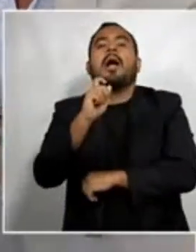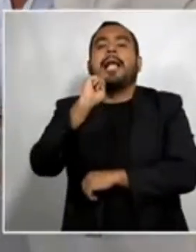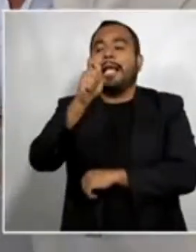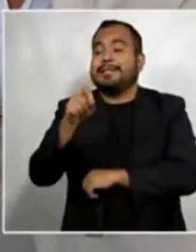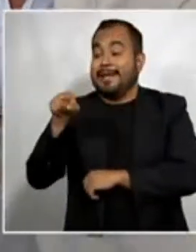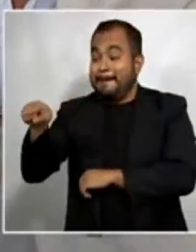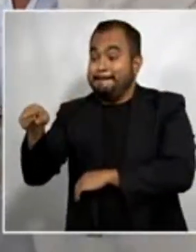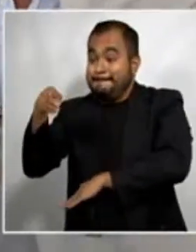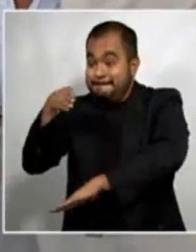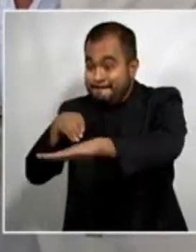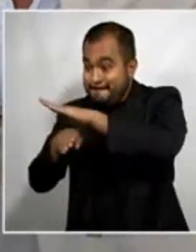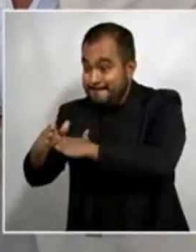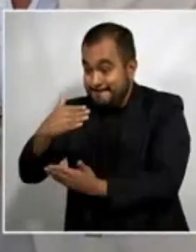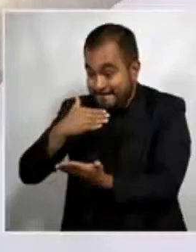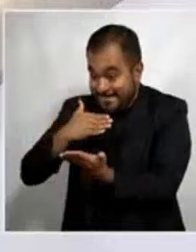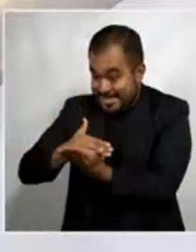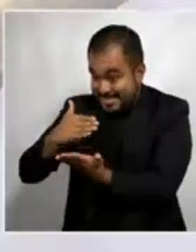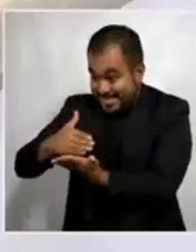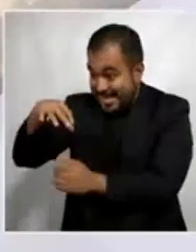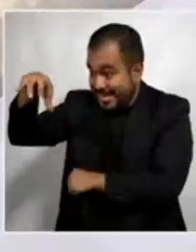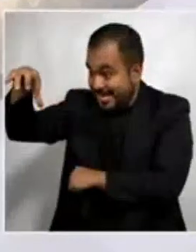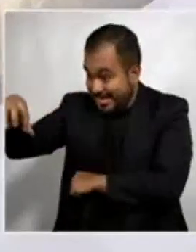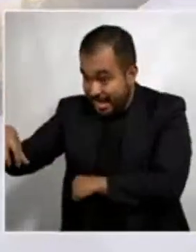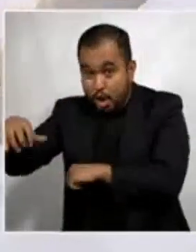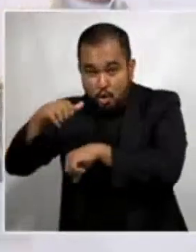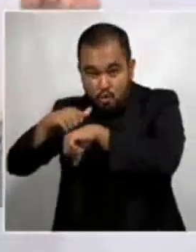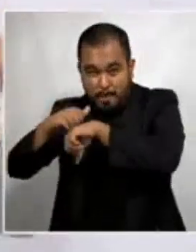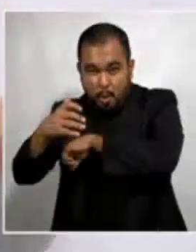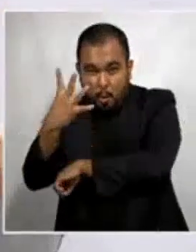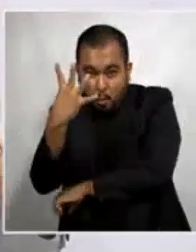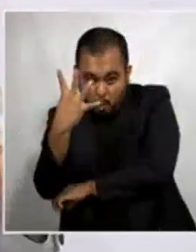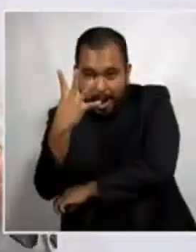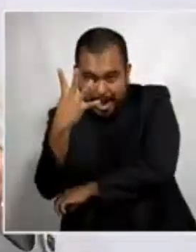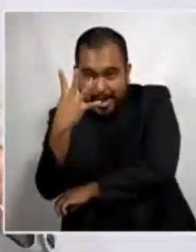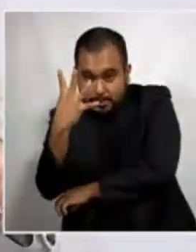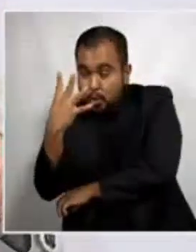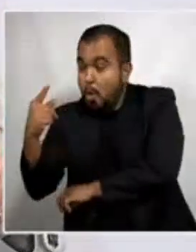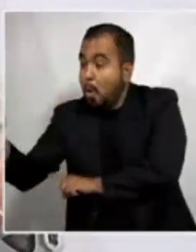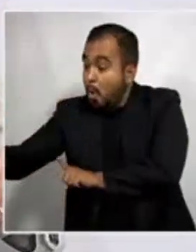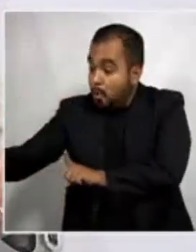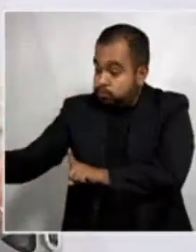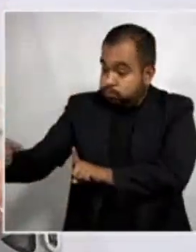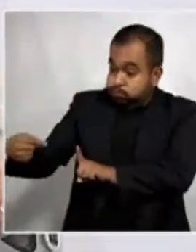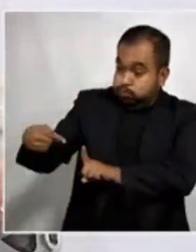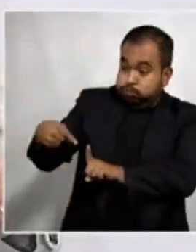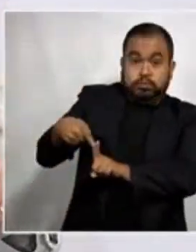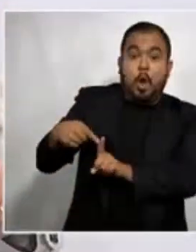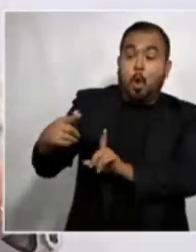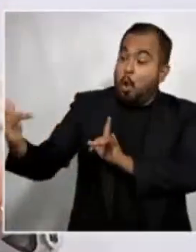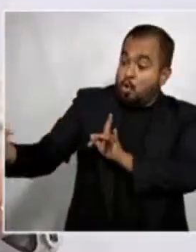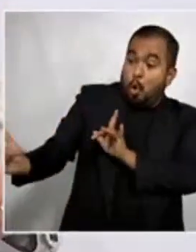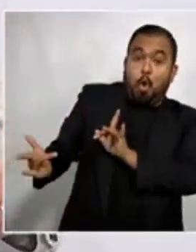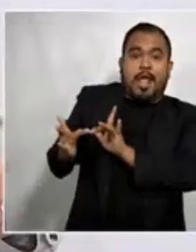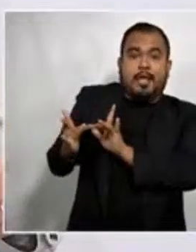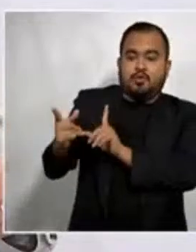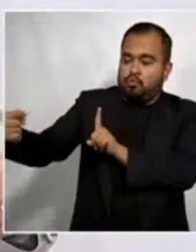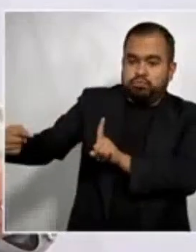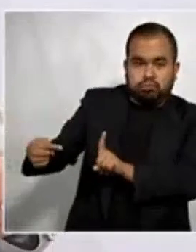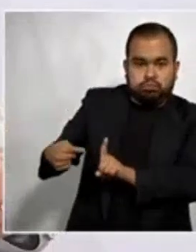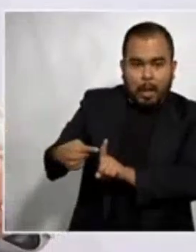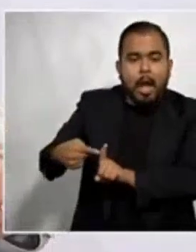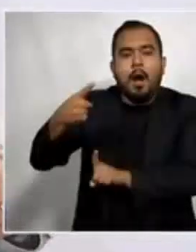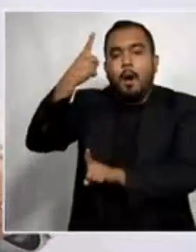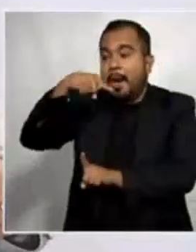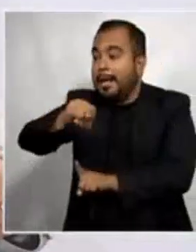de la estación de la línea 4 del transporte público para que puedan traer a los pacientes y